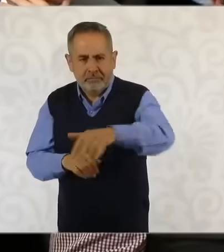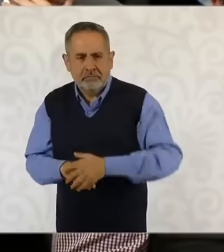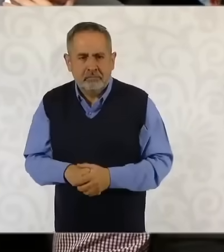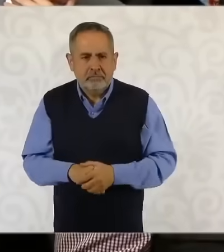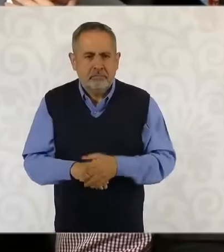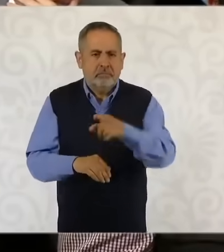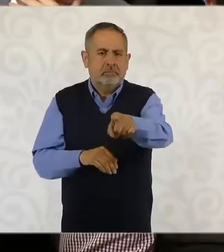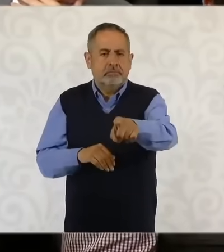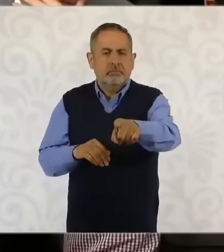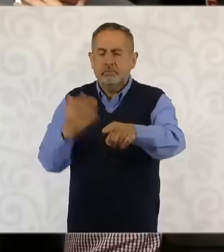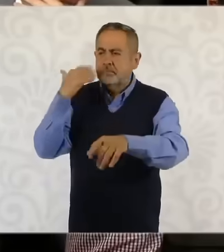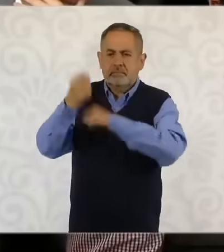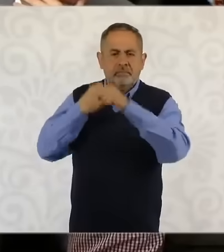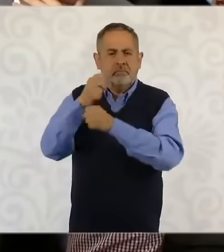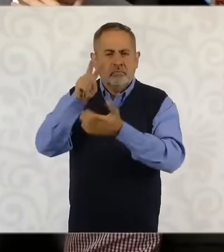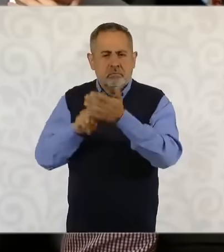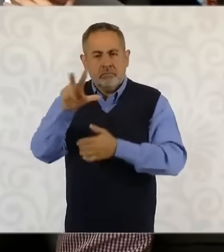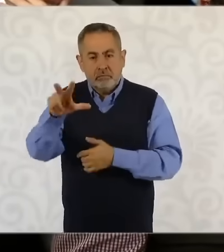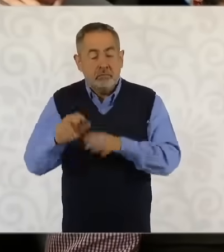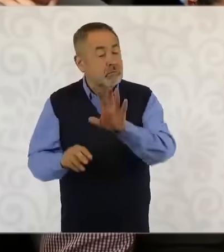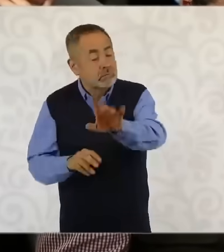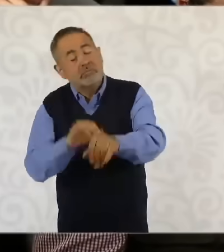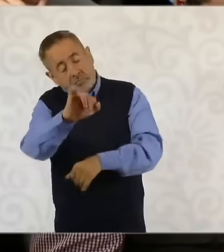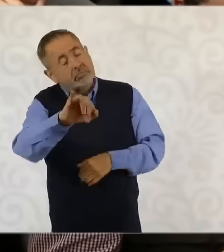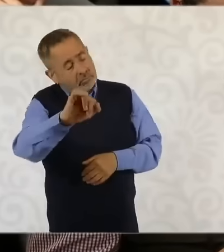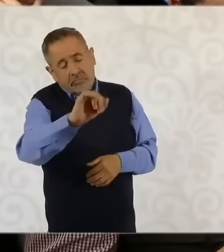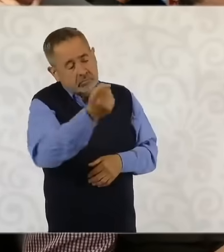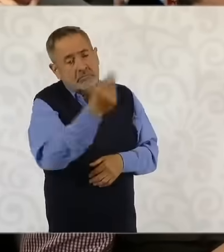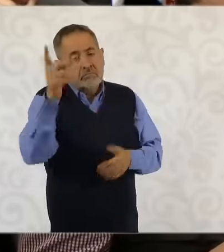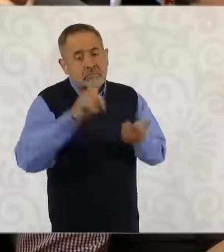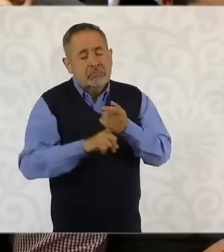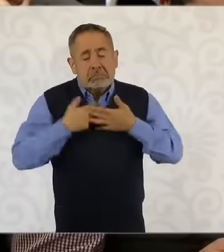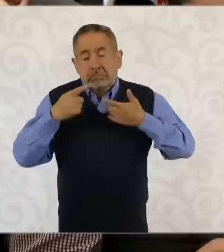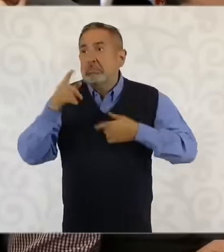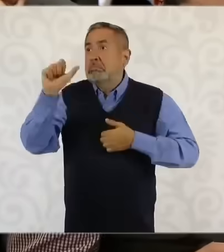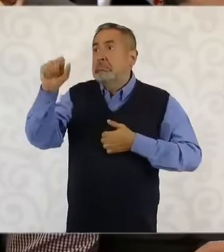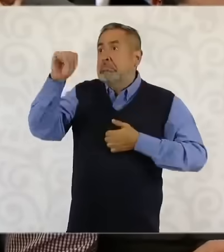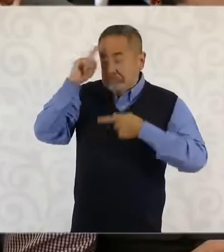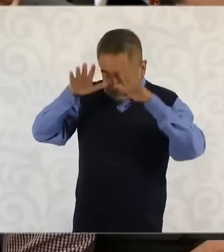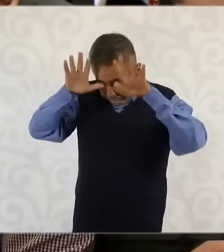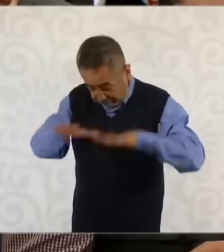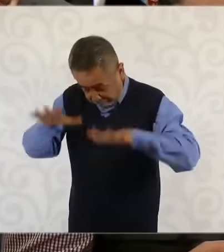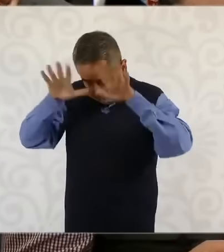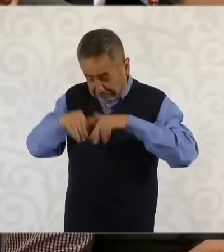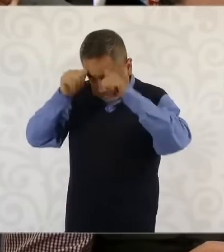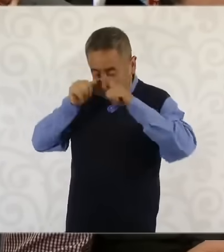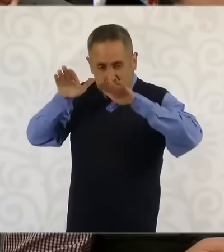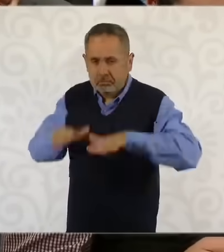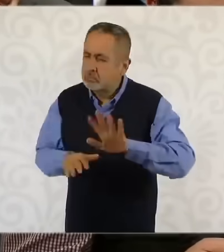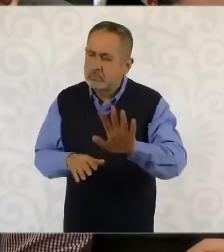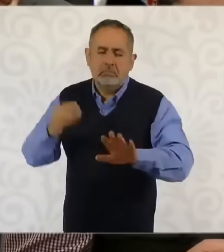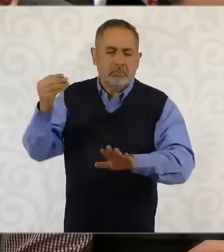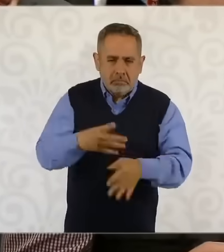en el 2018 sí porque hay gente que lo adora eso es un hecho y que diga lo que él diga va